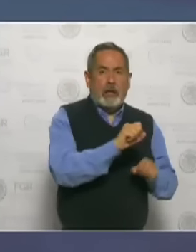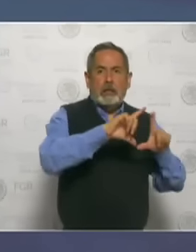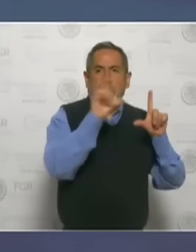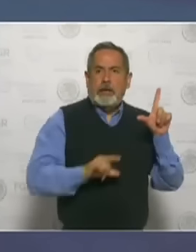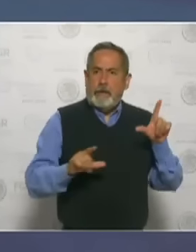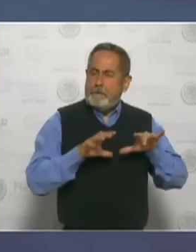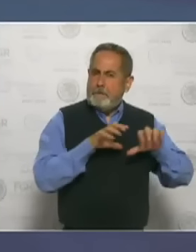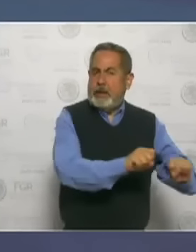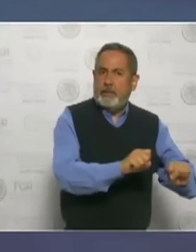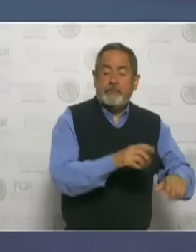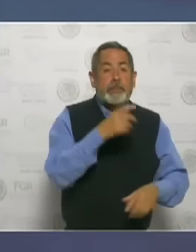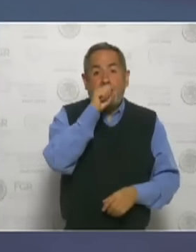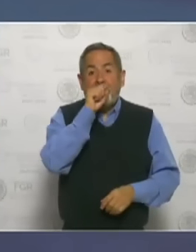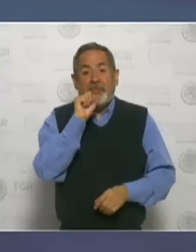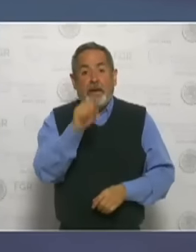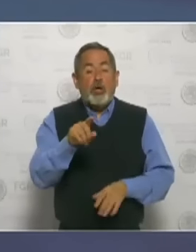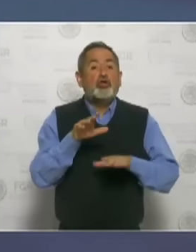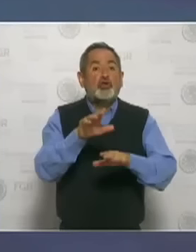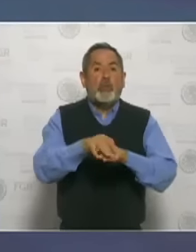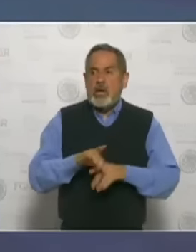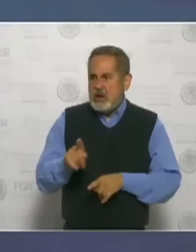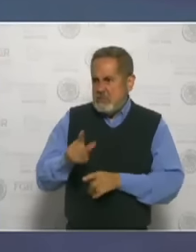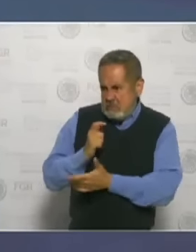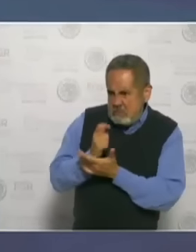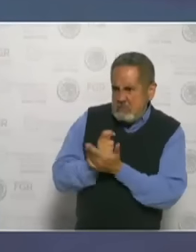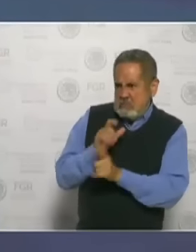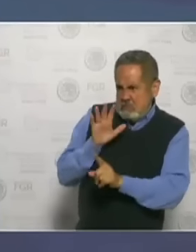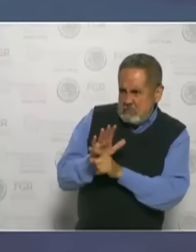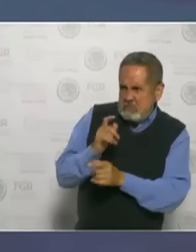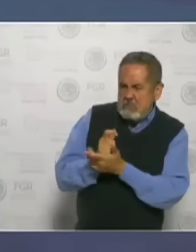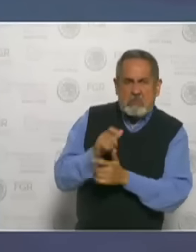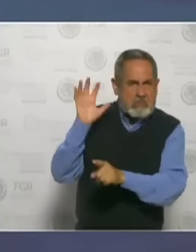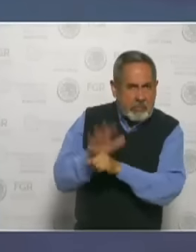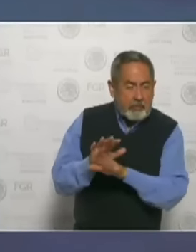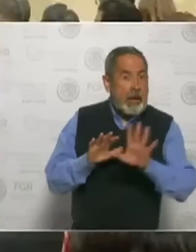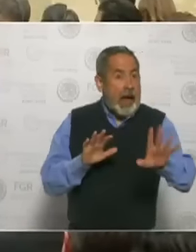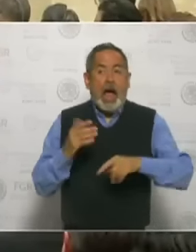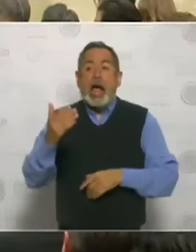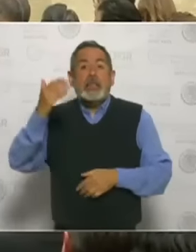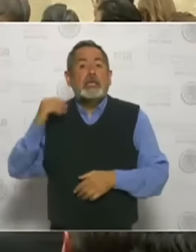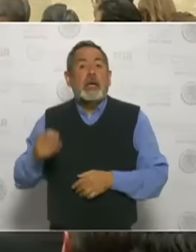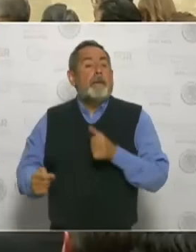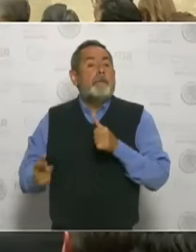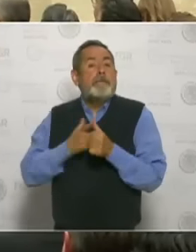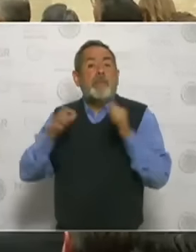También en materia de extorsión tuvimos el primer encuentro nacional de procuradurías y fiscalías